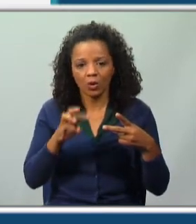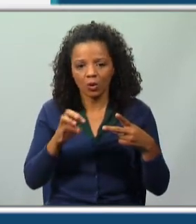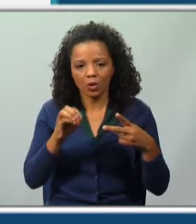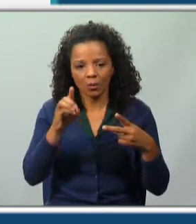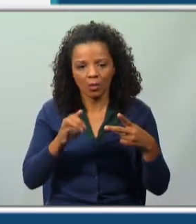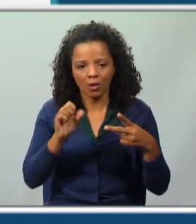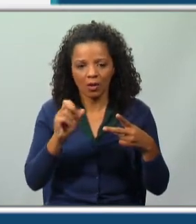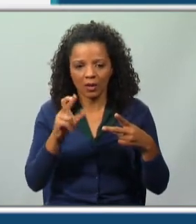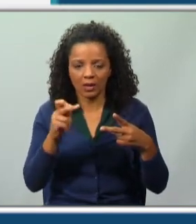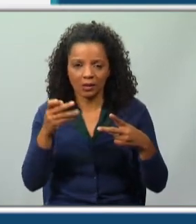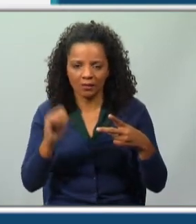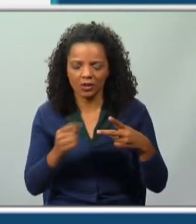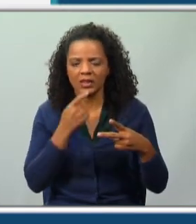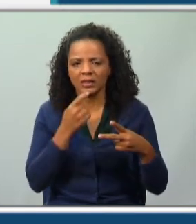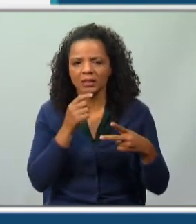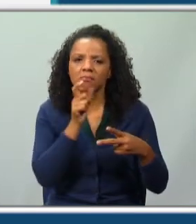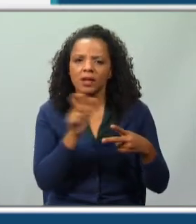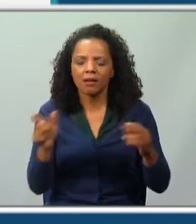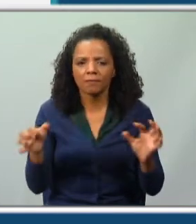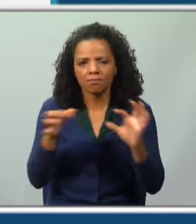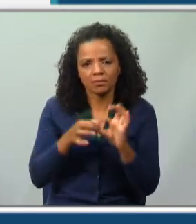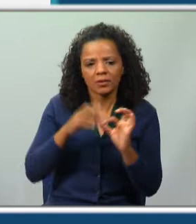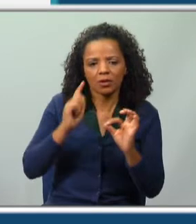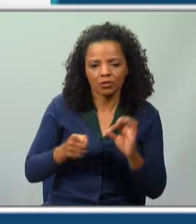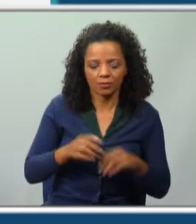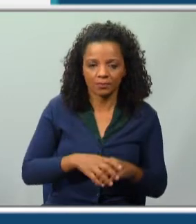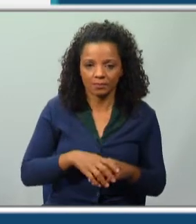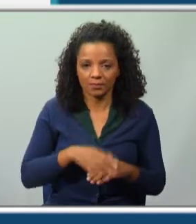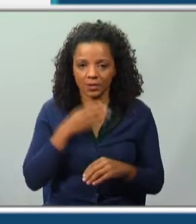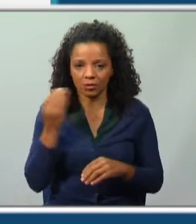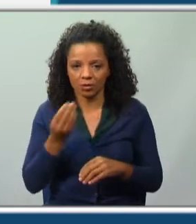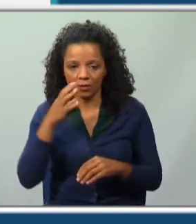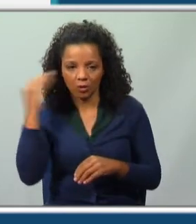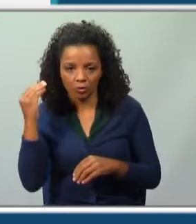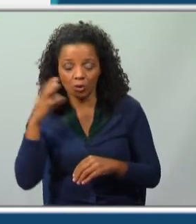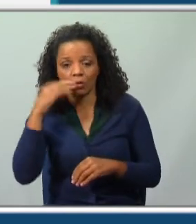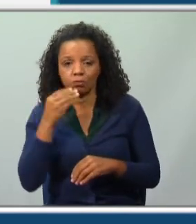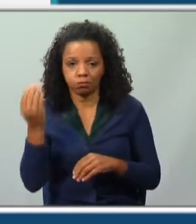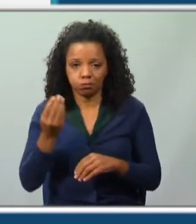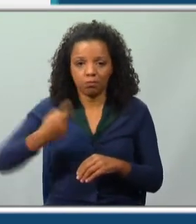podem ter entre elas em adultos Jovens jovens adultos que têm nós nunca nos 年輕人中可能有有結的年輕人從不